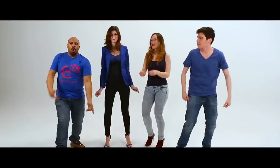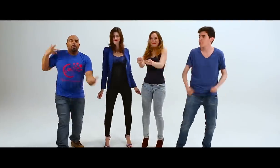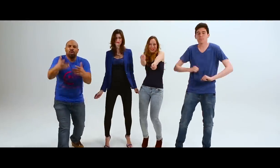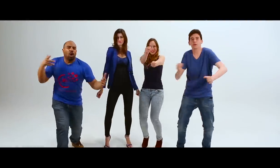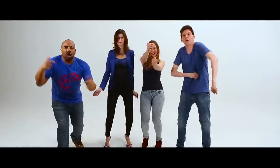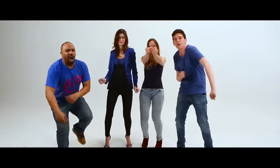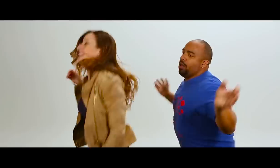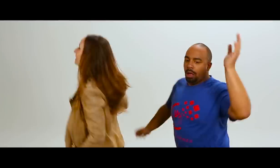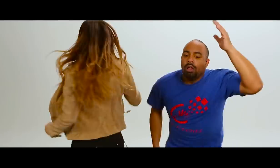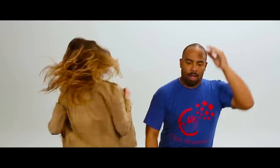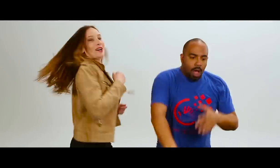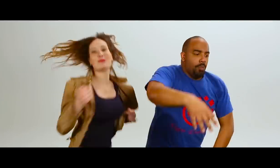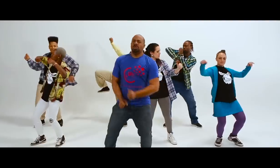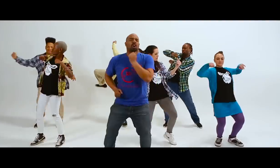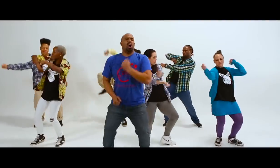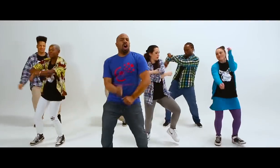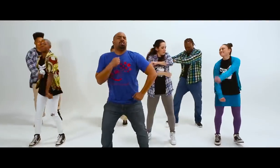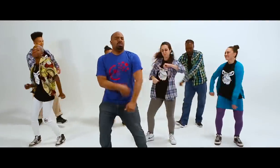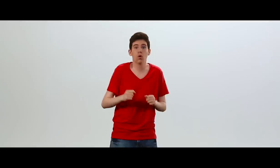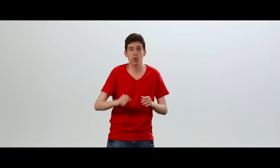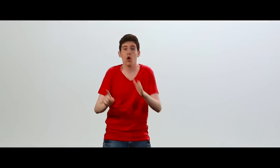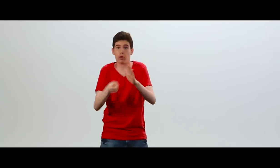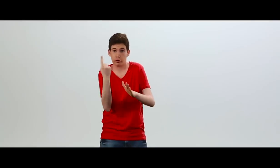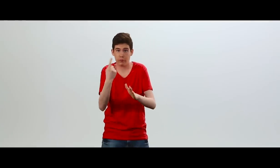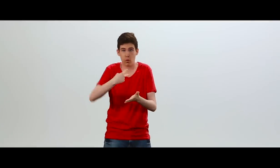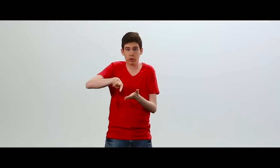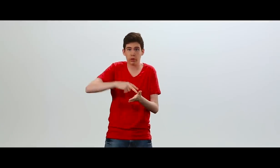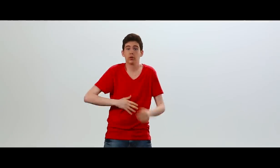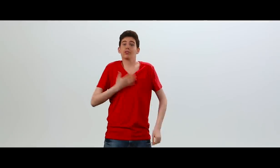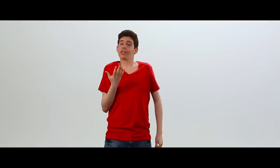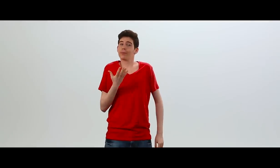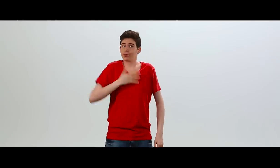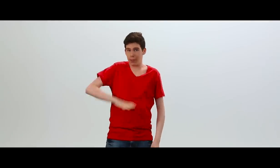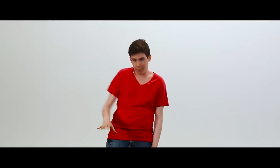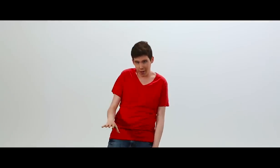Bouge ton corps ! bouge ton corps ! une dernière fois ! ont signe le j'aime j'aime pas !!!